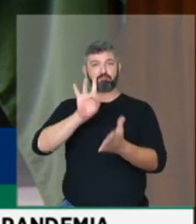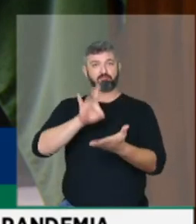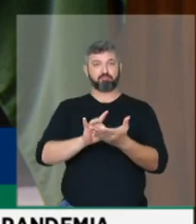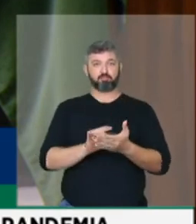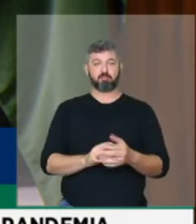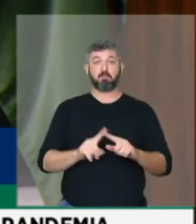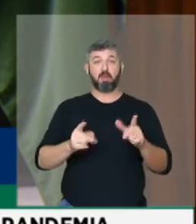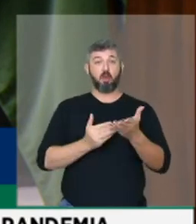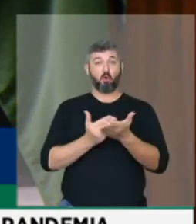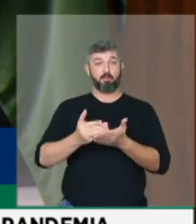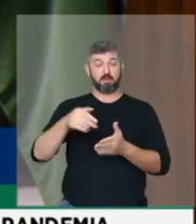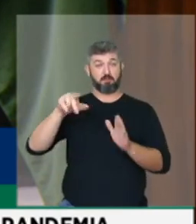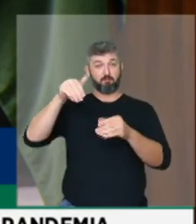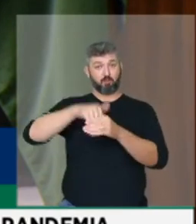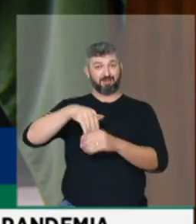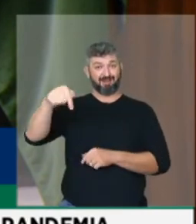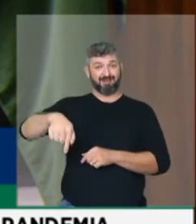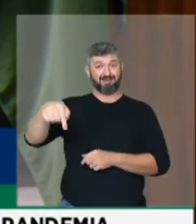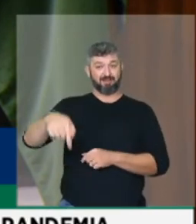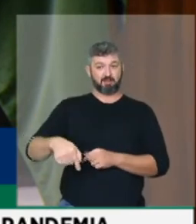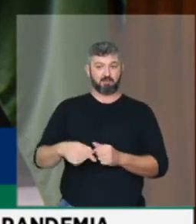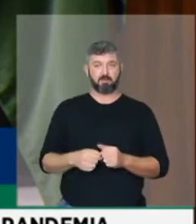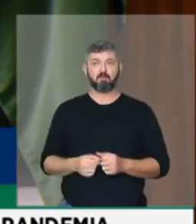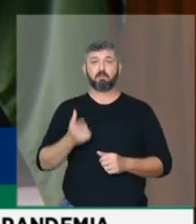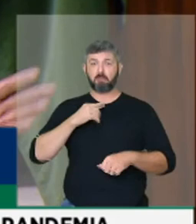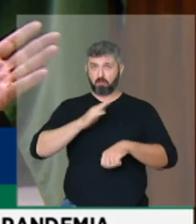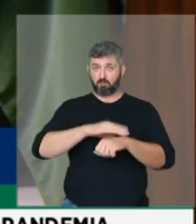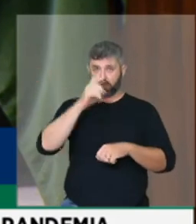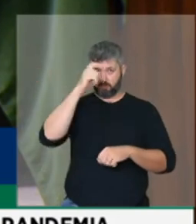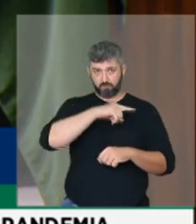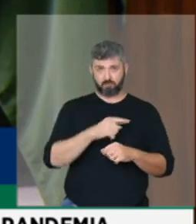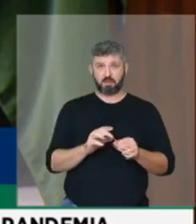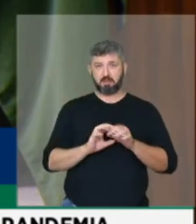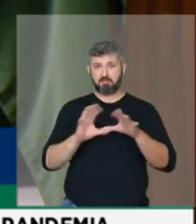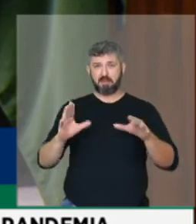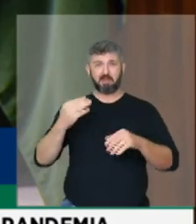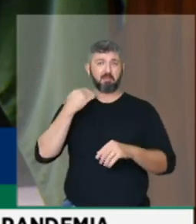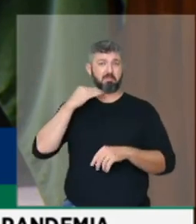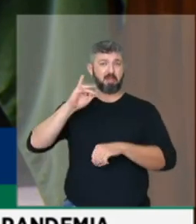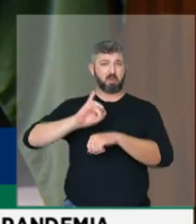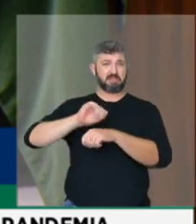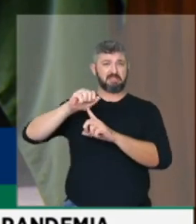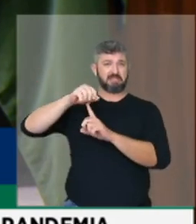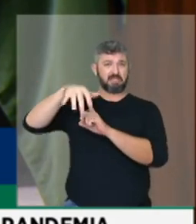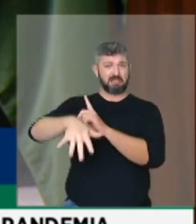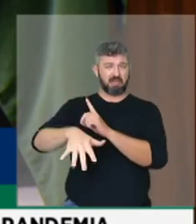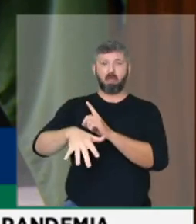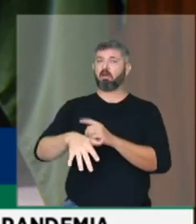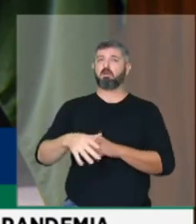ORIGEM NESSA CASA. TIVEMOS MOMENTOS DIFÍCEIS, A AUTONOMIA DO BANCO CENTRAL, EFETIVAMENTE, FOI UM RETROCESSO PARA O NOSSO PAÍS, PORQUE A GENTE VÊ QUE NA